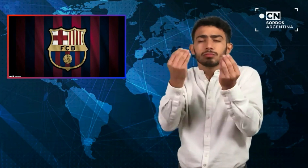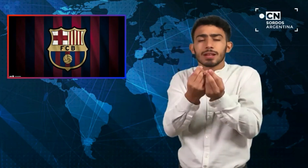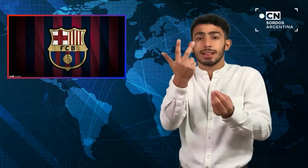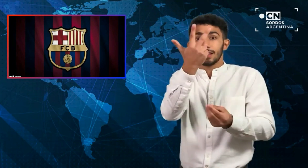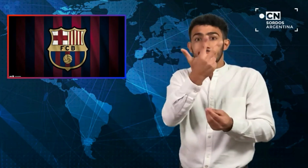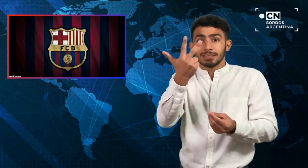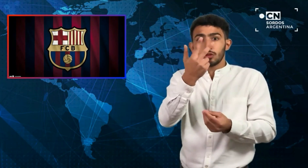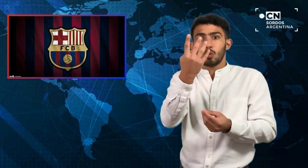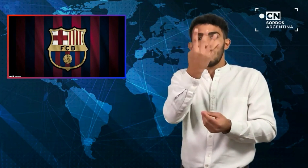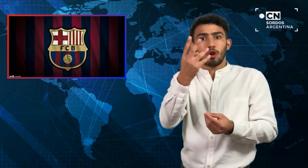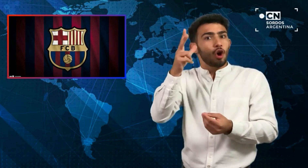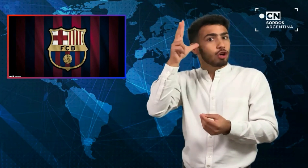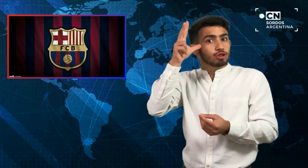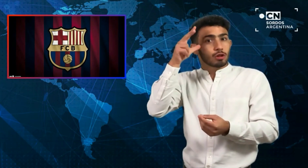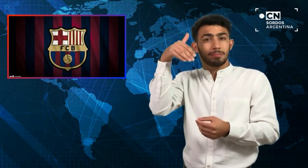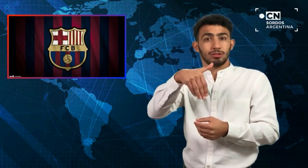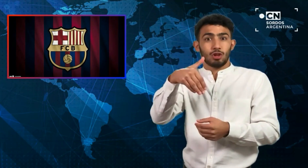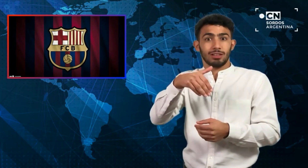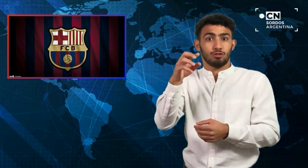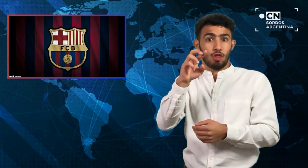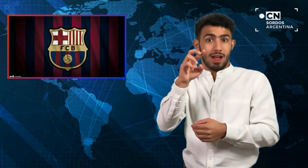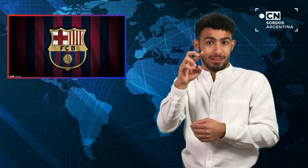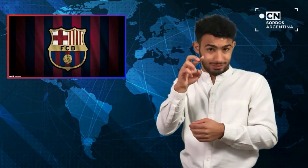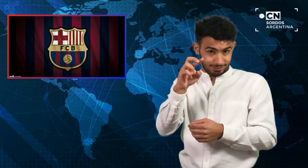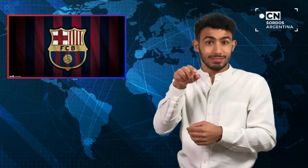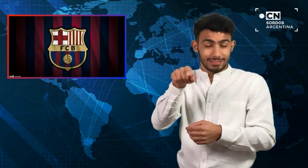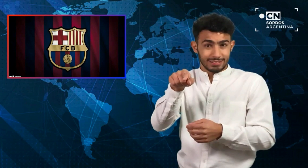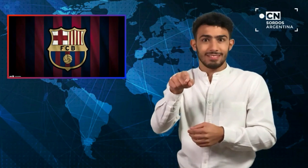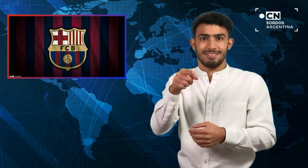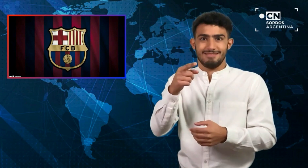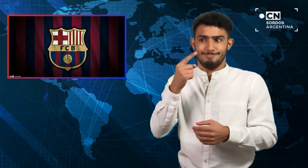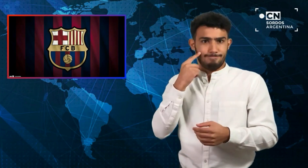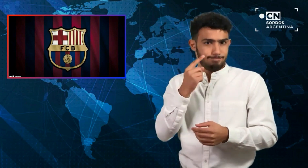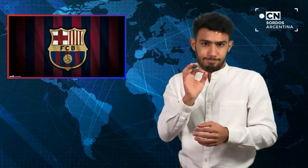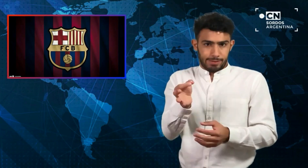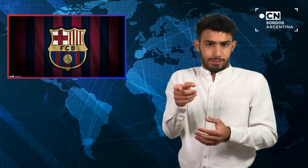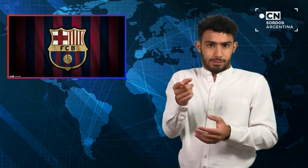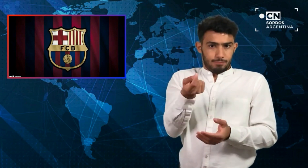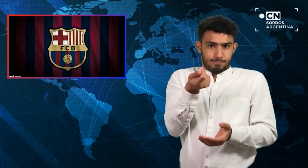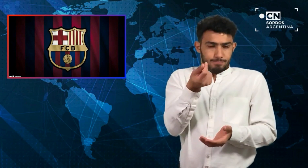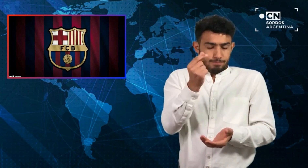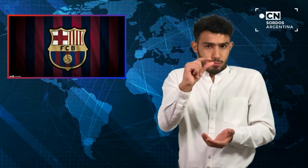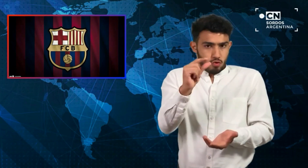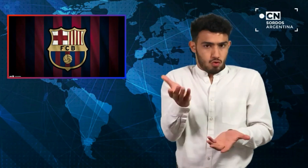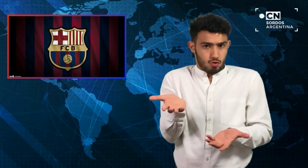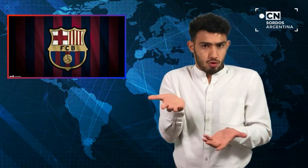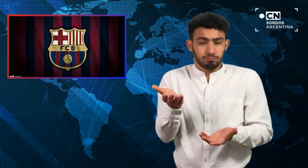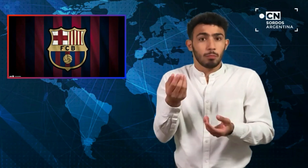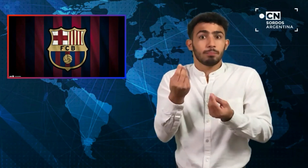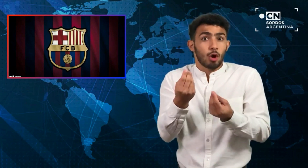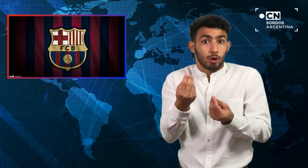era de 348 millones de dólares. Y la crisis del elenco culé